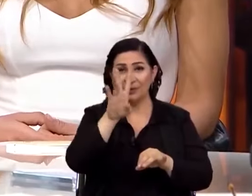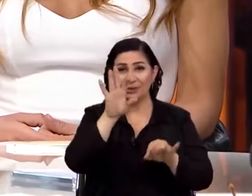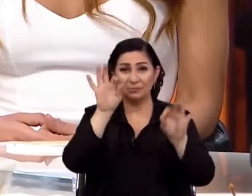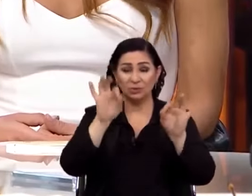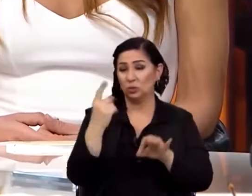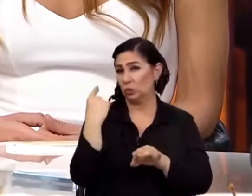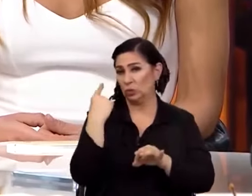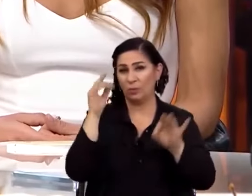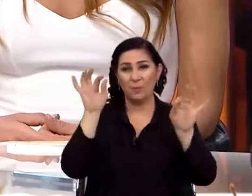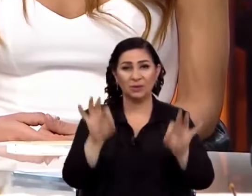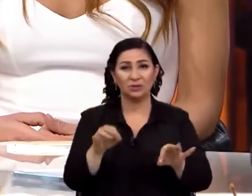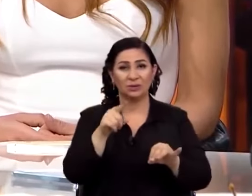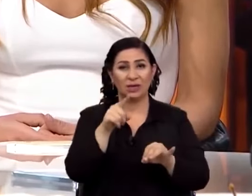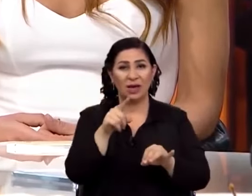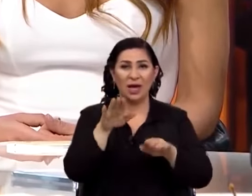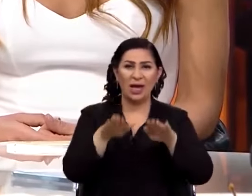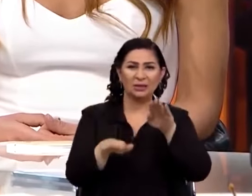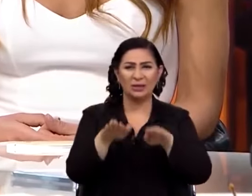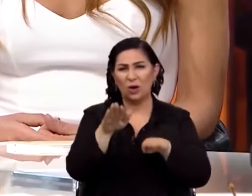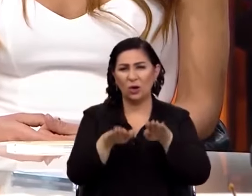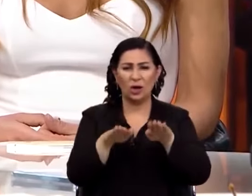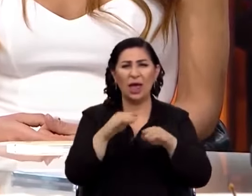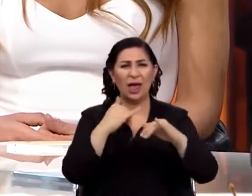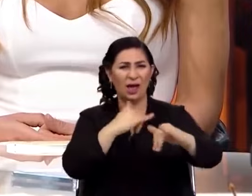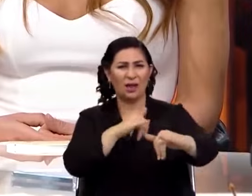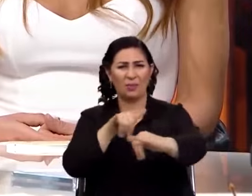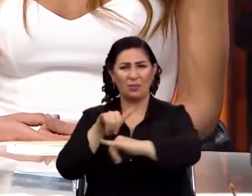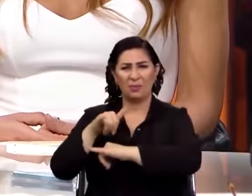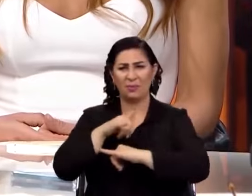girdi vizyona aşağı yukarı koşullar hepimizi etkiliyor aynı koşullar